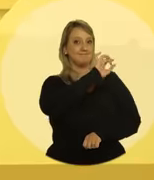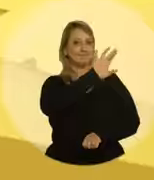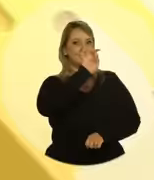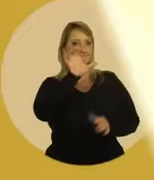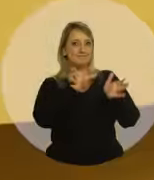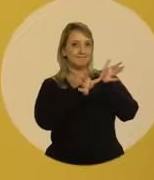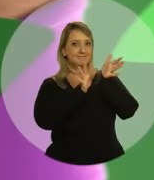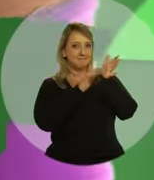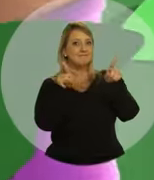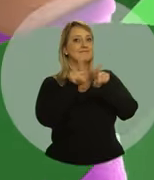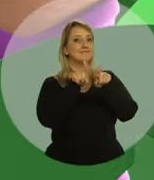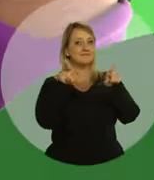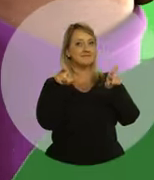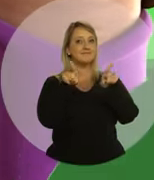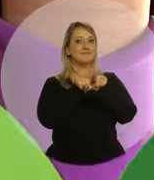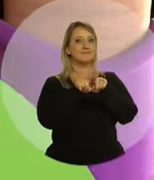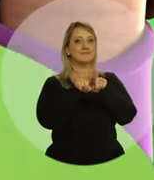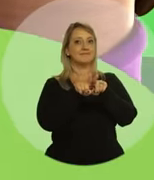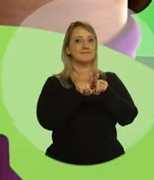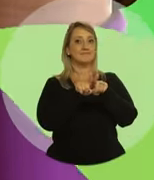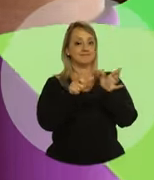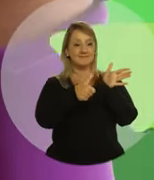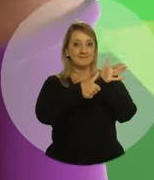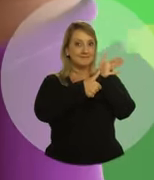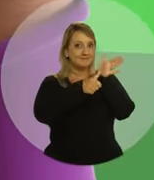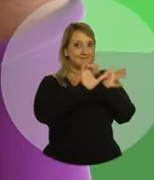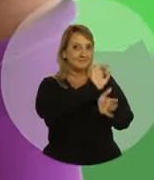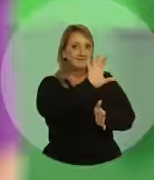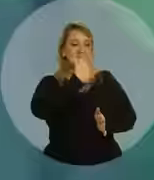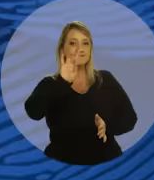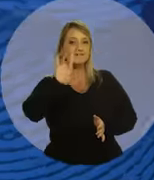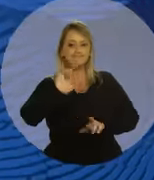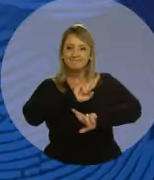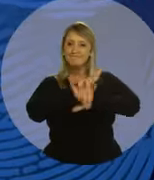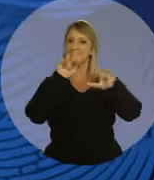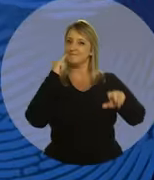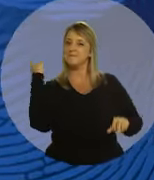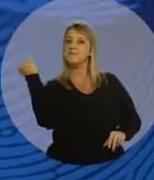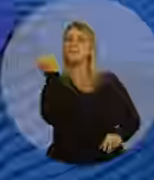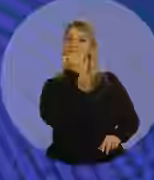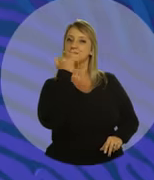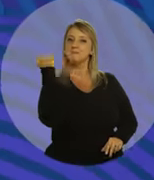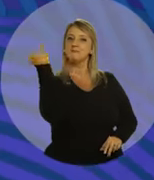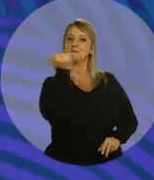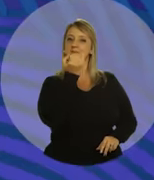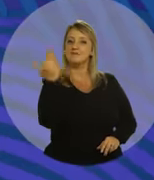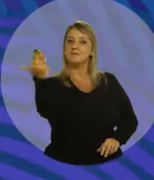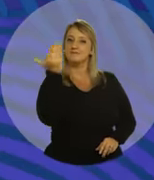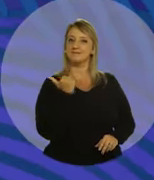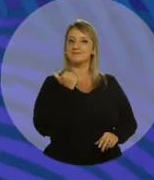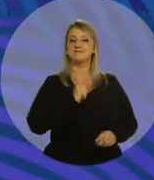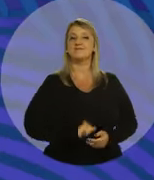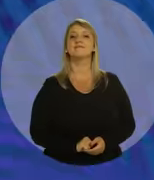do seu dedo também A digital de cada um faz a diferença Vem